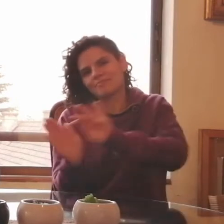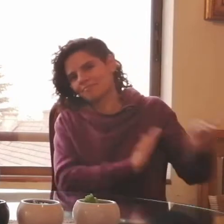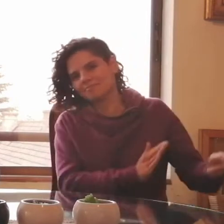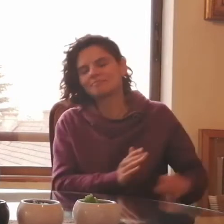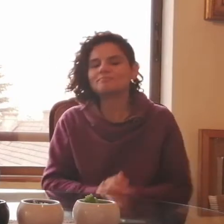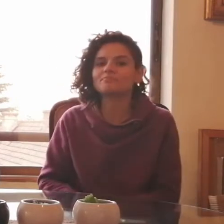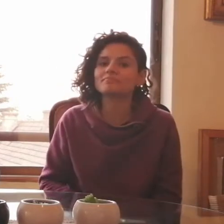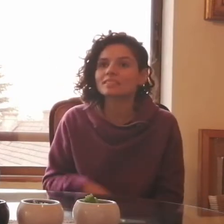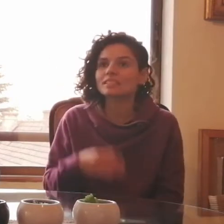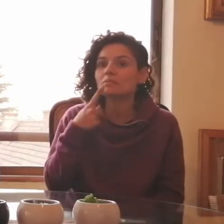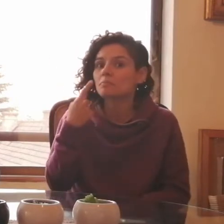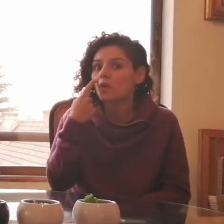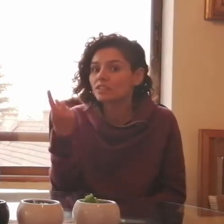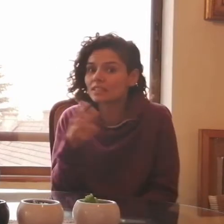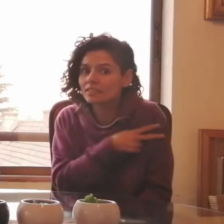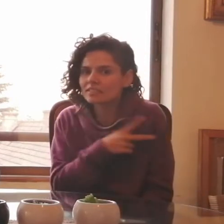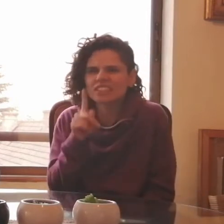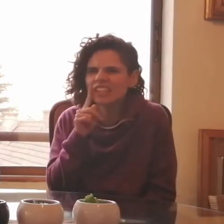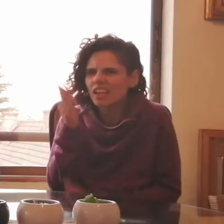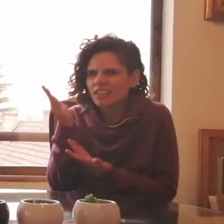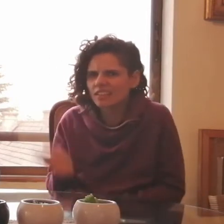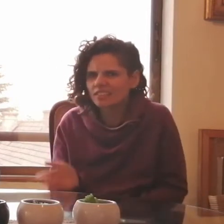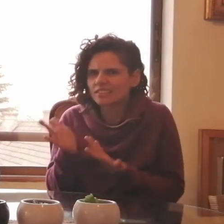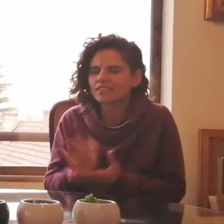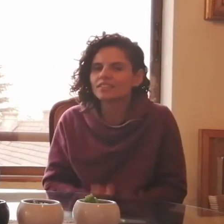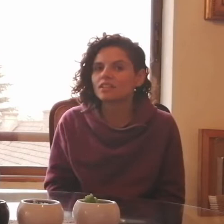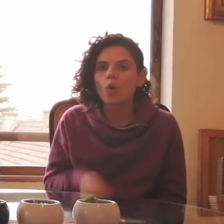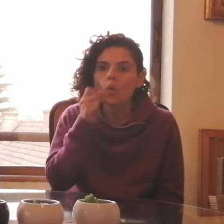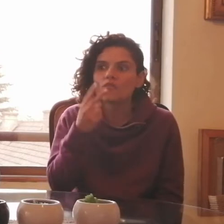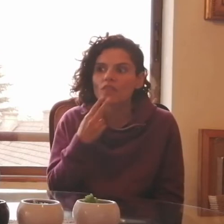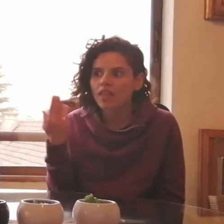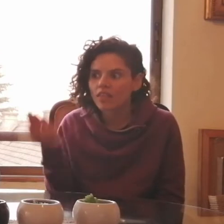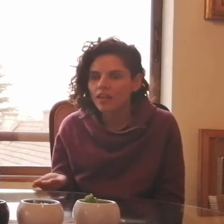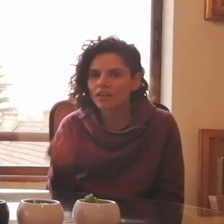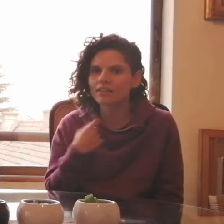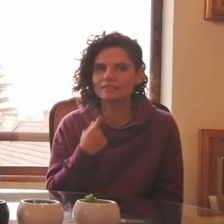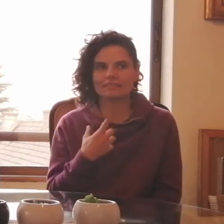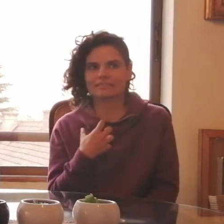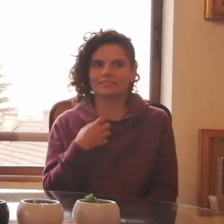iejvamos a conocer un poquito de la Jefa acá, de su vida, si quieren hacer